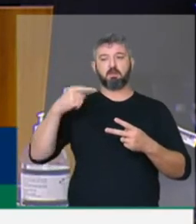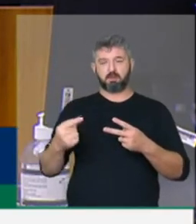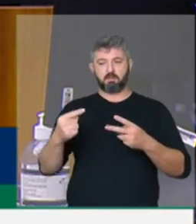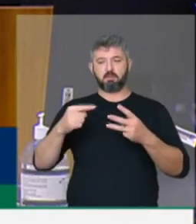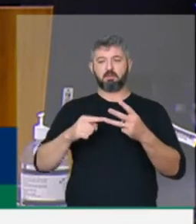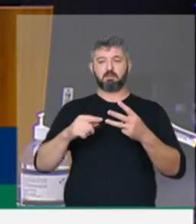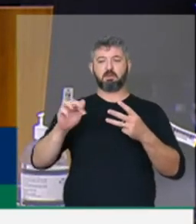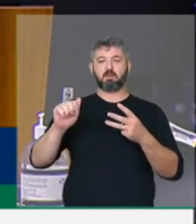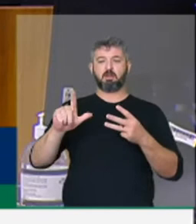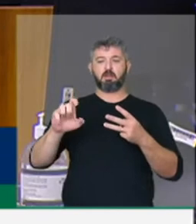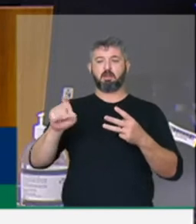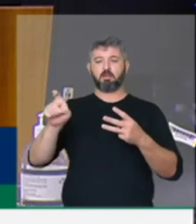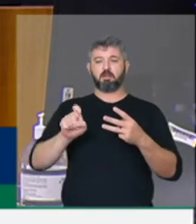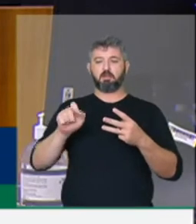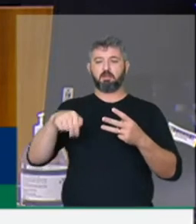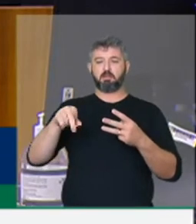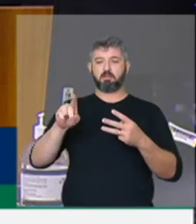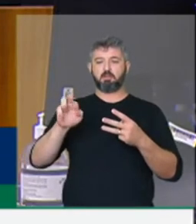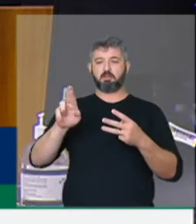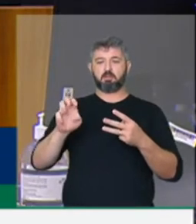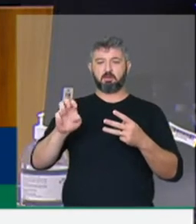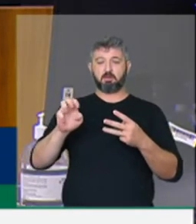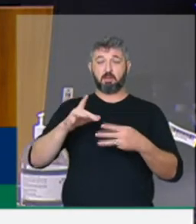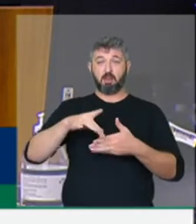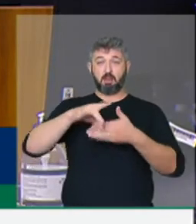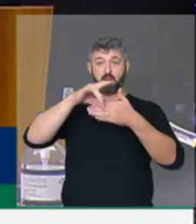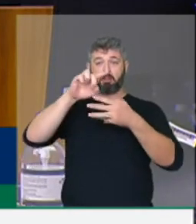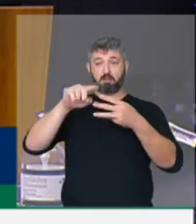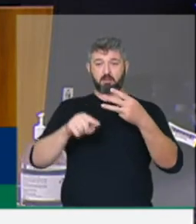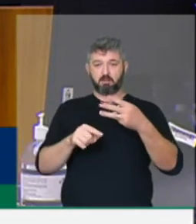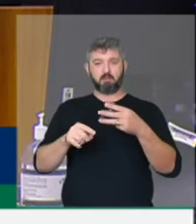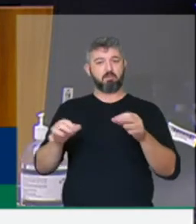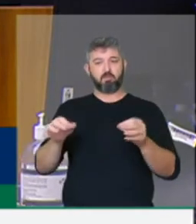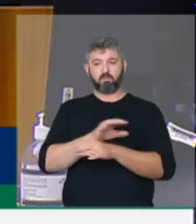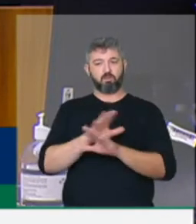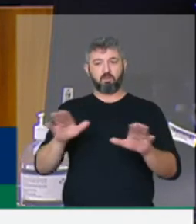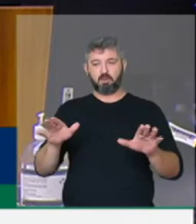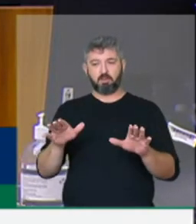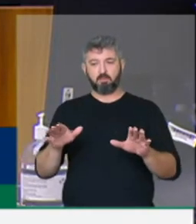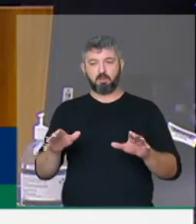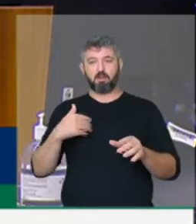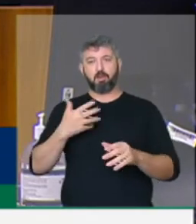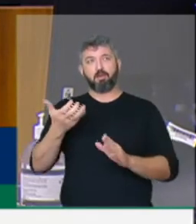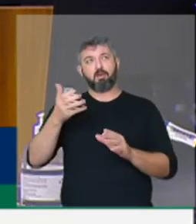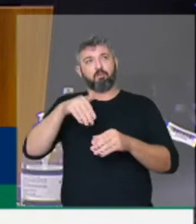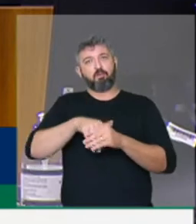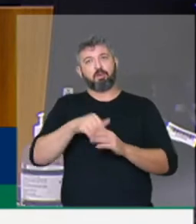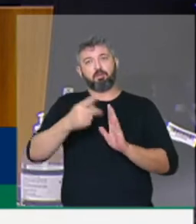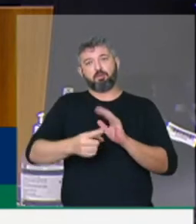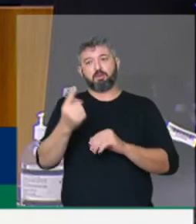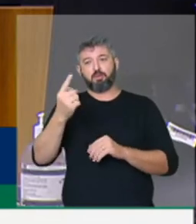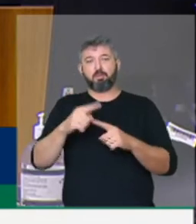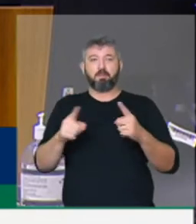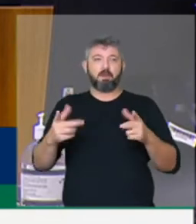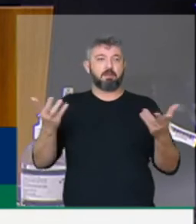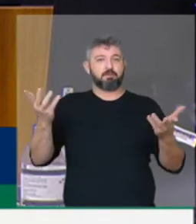RIA... E AÍ APÓS OS TEMPOS DE LÍDERES... EU VOU ENCERRAR... VOTAR UM PROJETO HOJE. -- [DEPUTADO]: PCDOB...